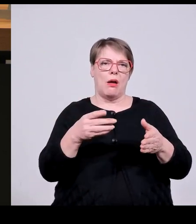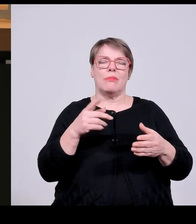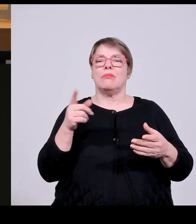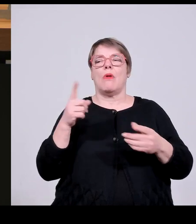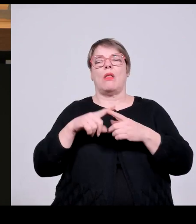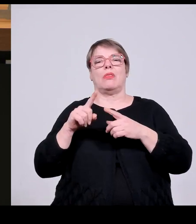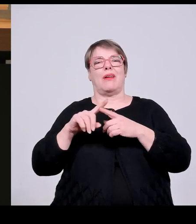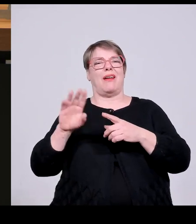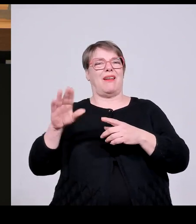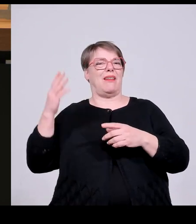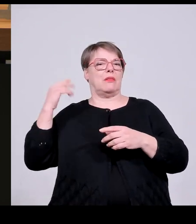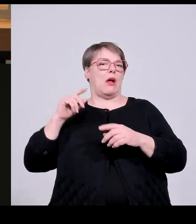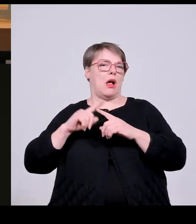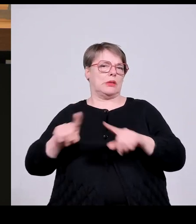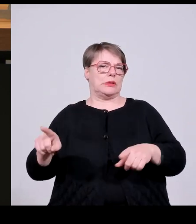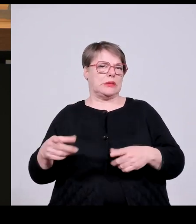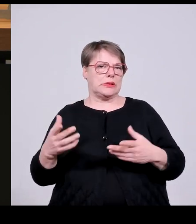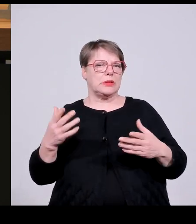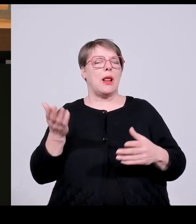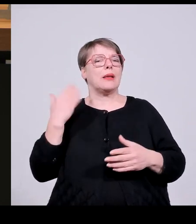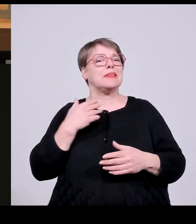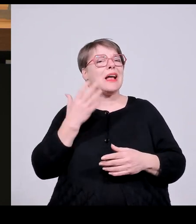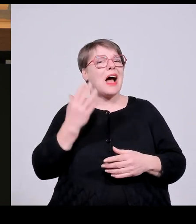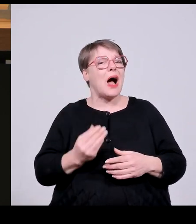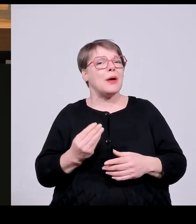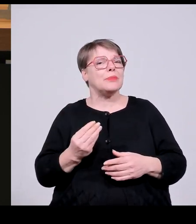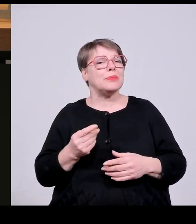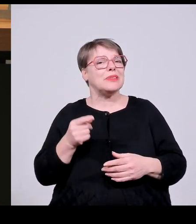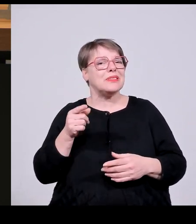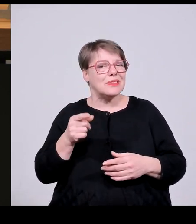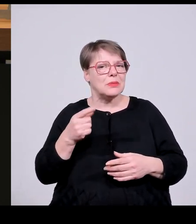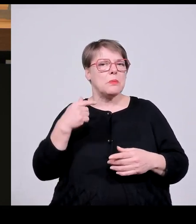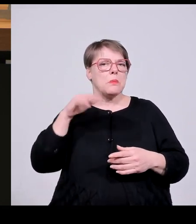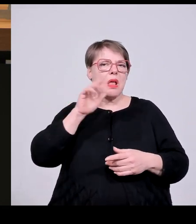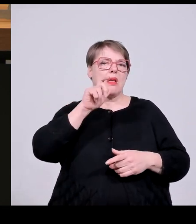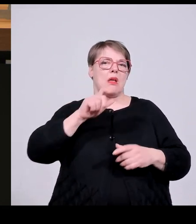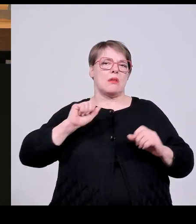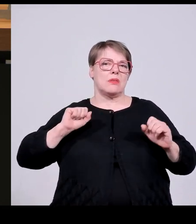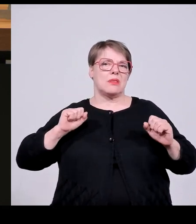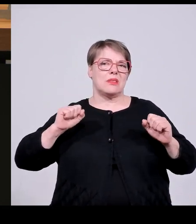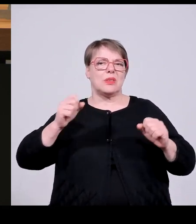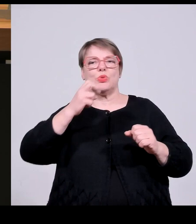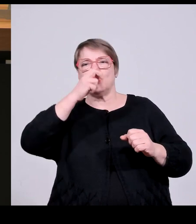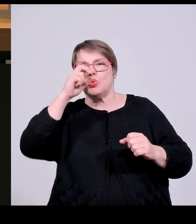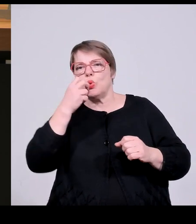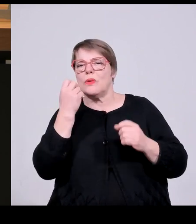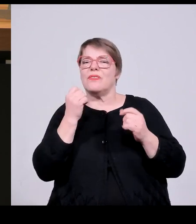Sehr geehrte Damen und Herren, wir Grüne stehen klar für eine seriöse Sachpolitik und kämpfen weiterhin (Zwischenruf)